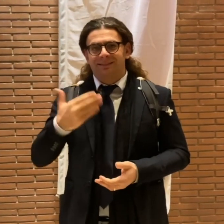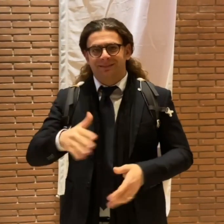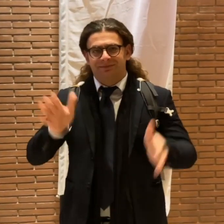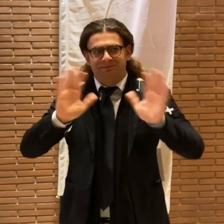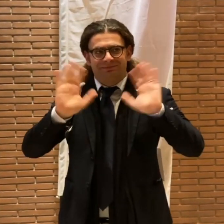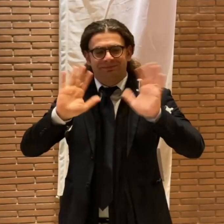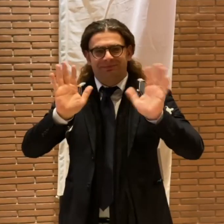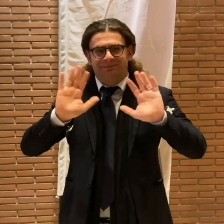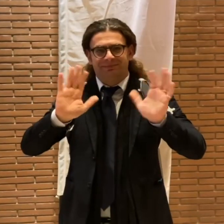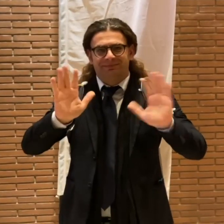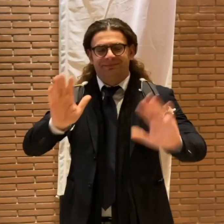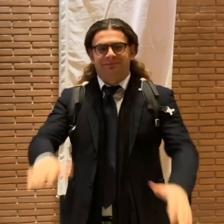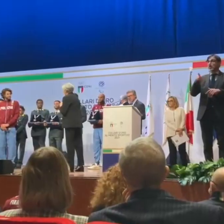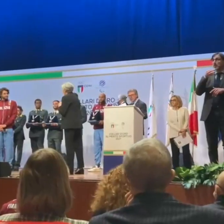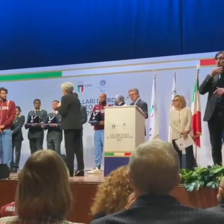Grazie ciao.